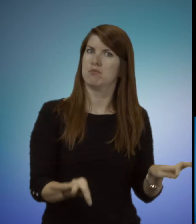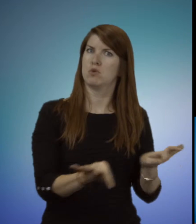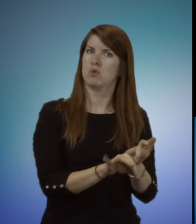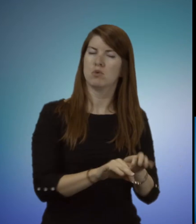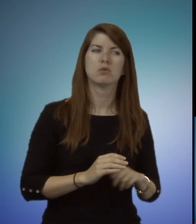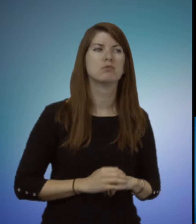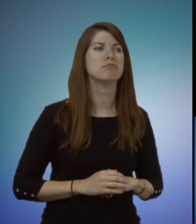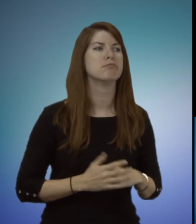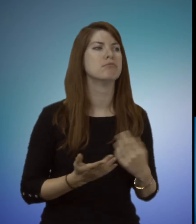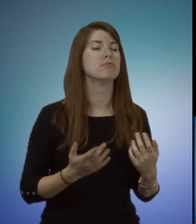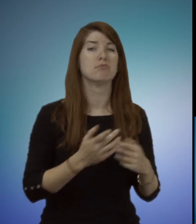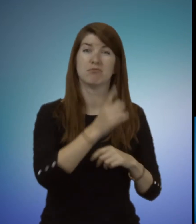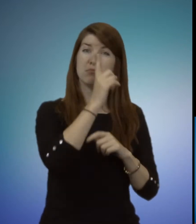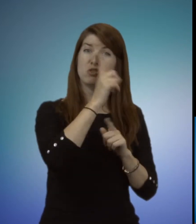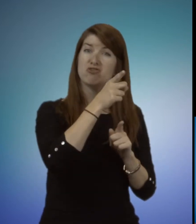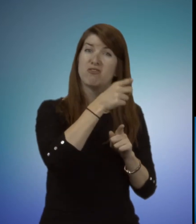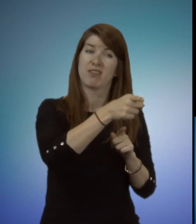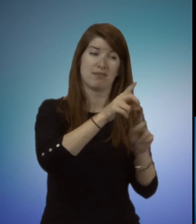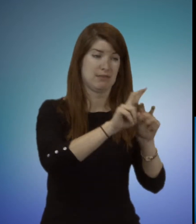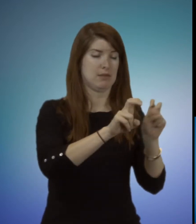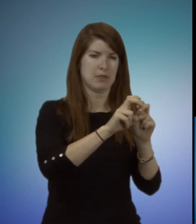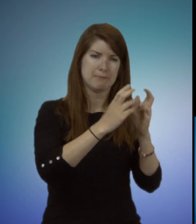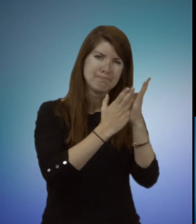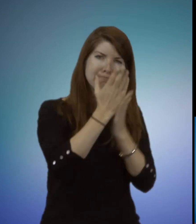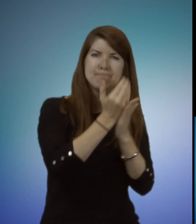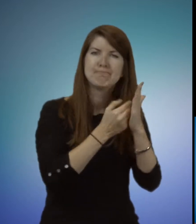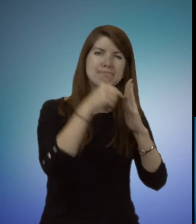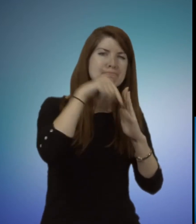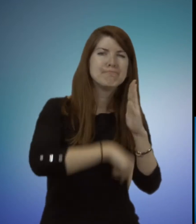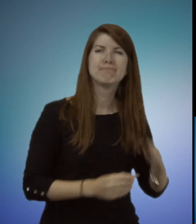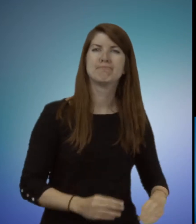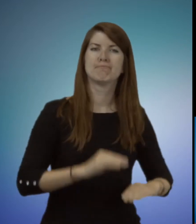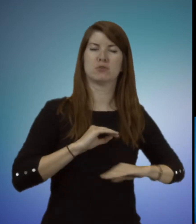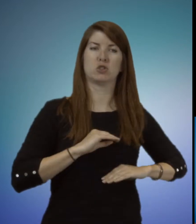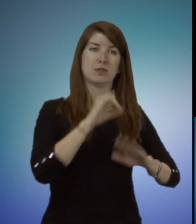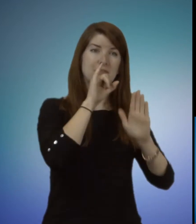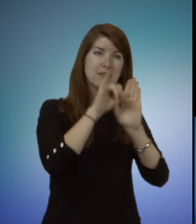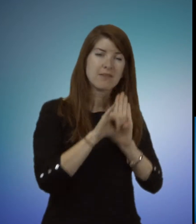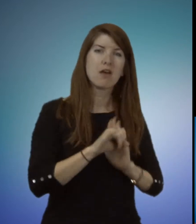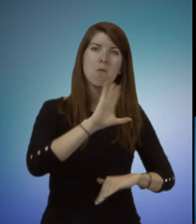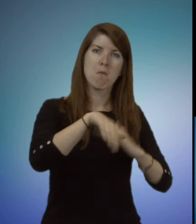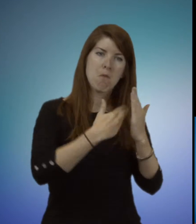Debemos asegurarnos de que la evaluación fue suficientemente comprensible como para identificar las áreas de necesidad.